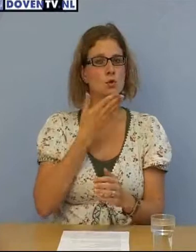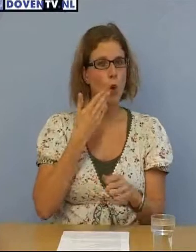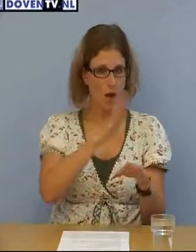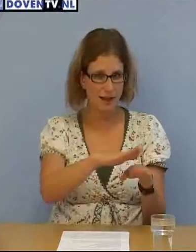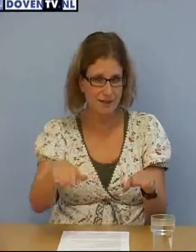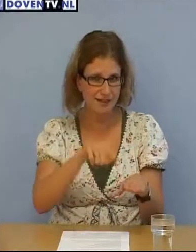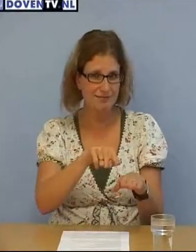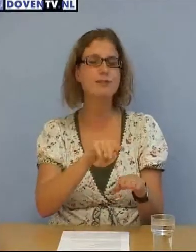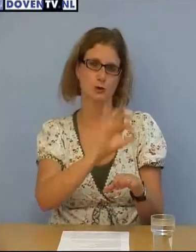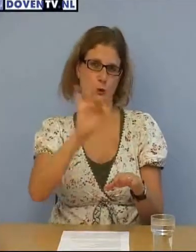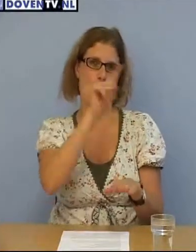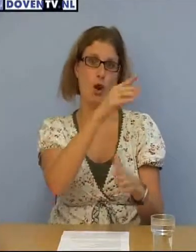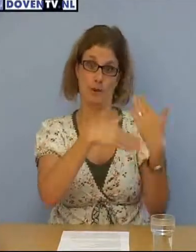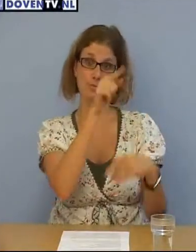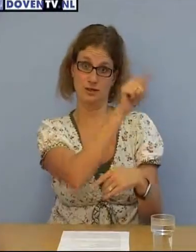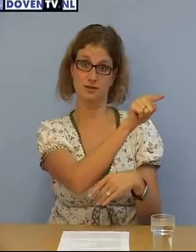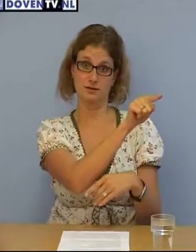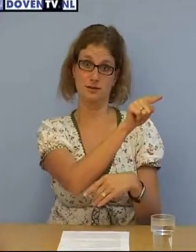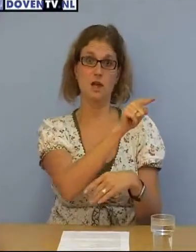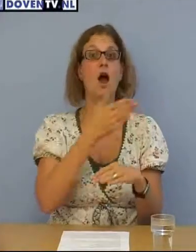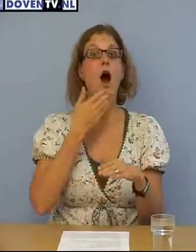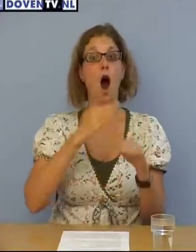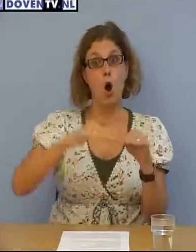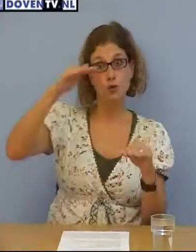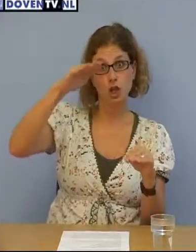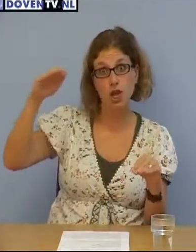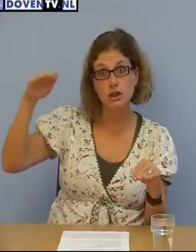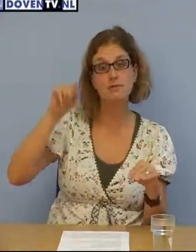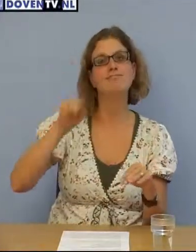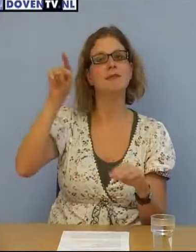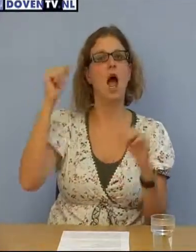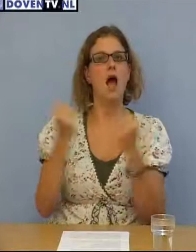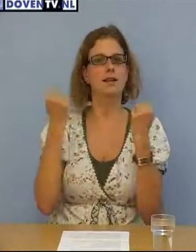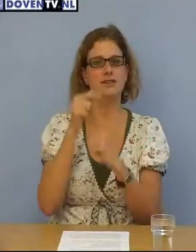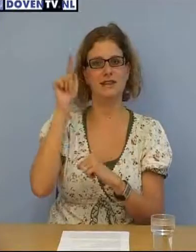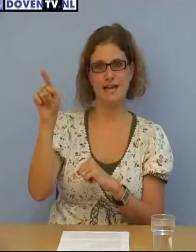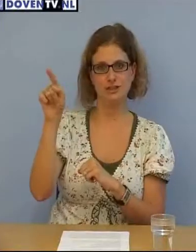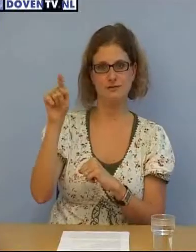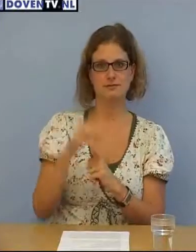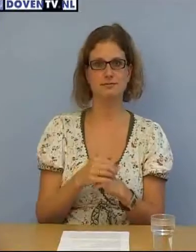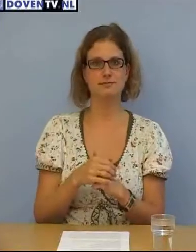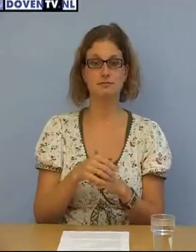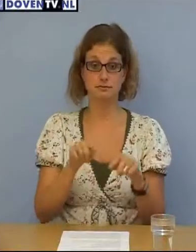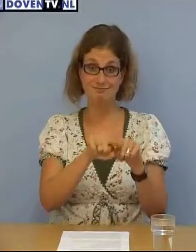Bij jonge kinderen gebeurt dat via school, bij ouderen via activiteiten.